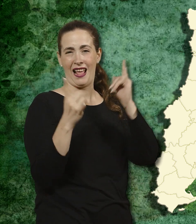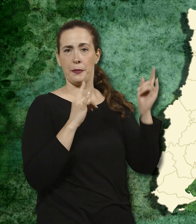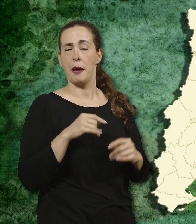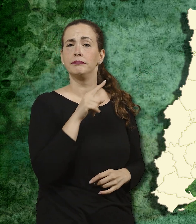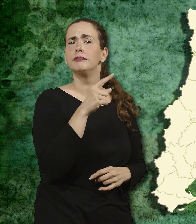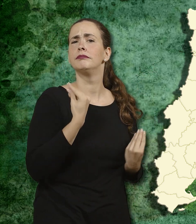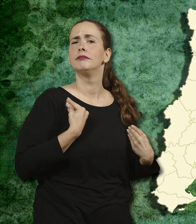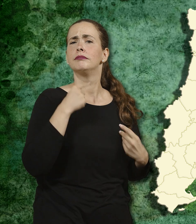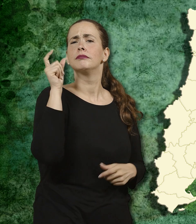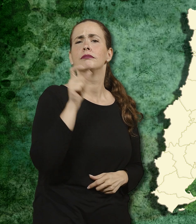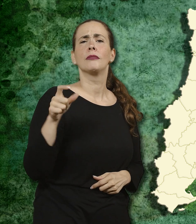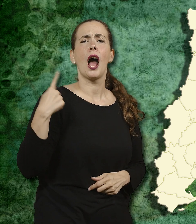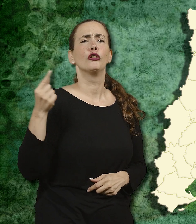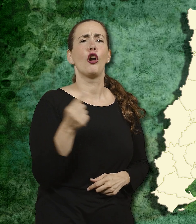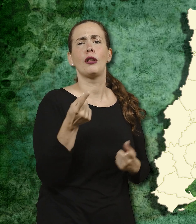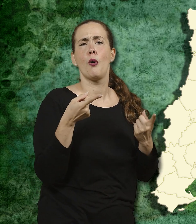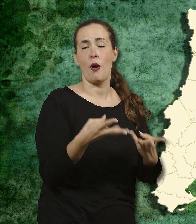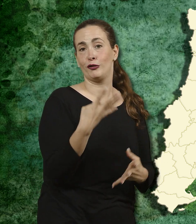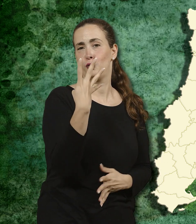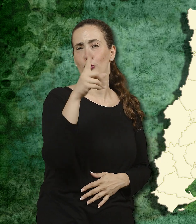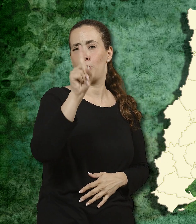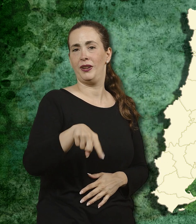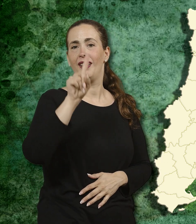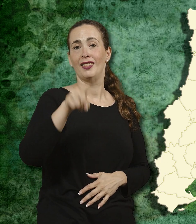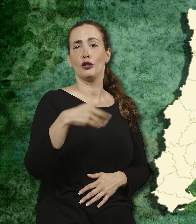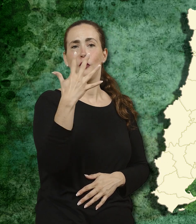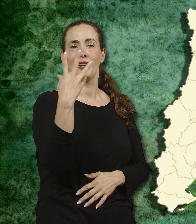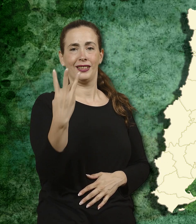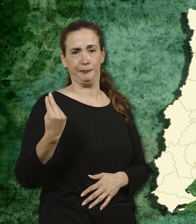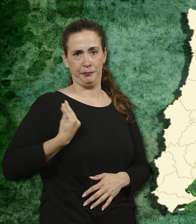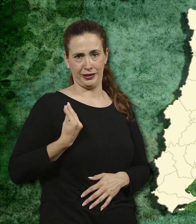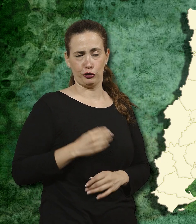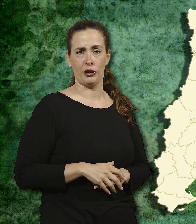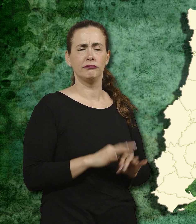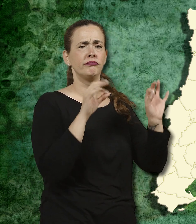Comarca: Selva. Població: 4.153 habitants.